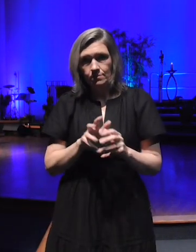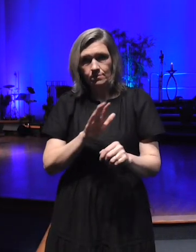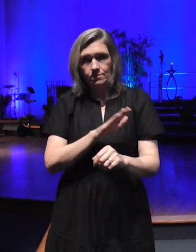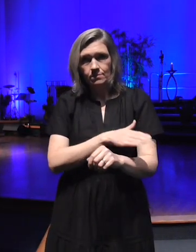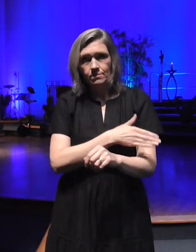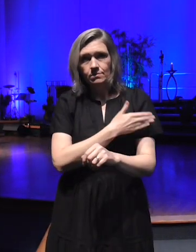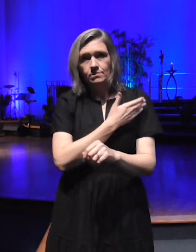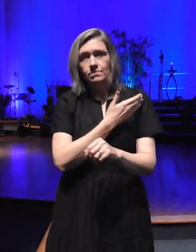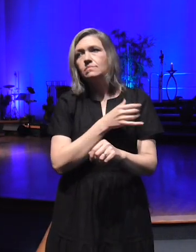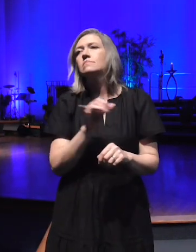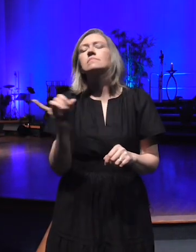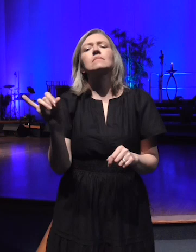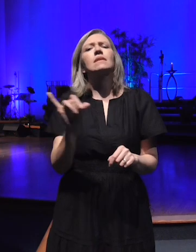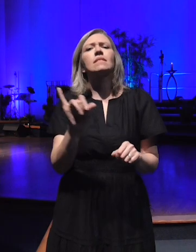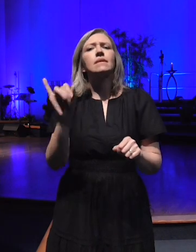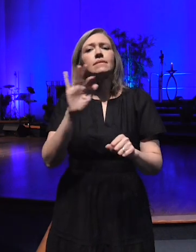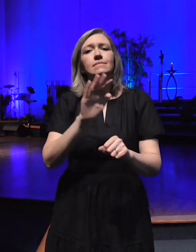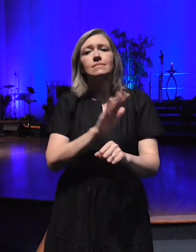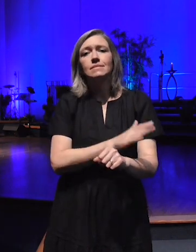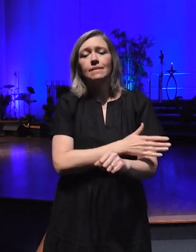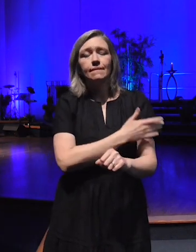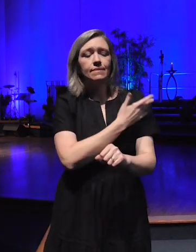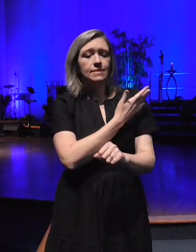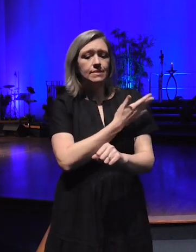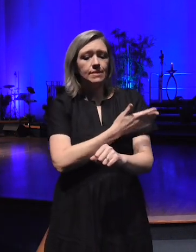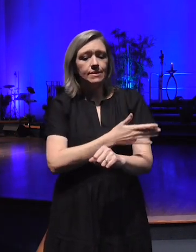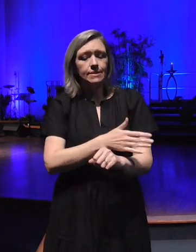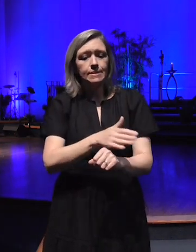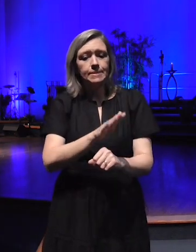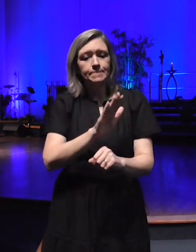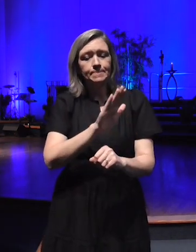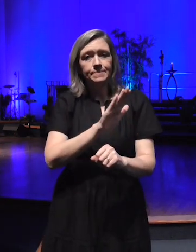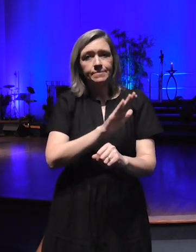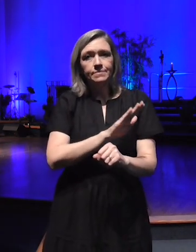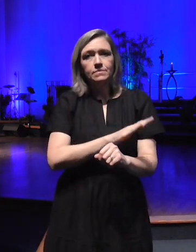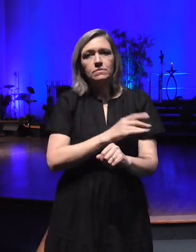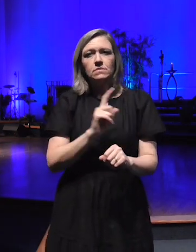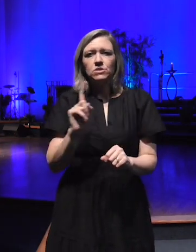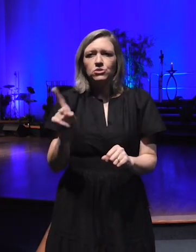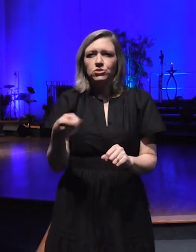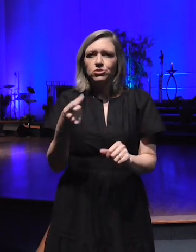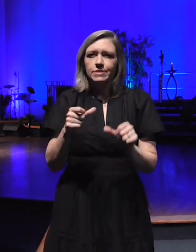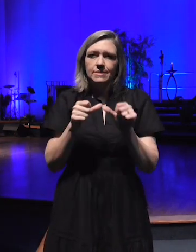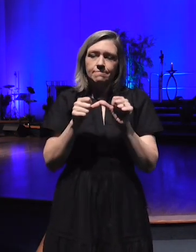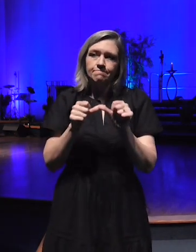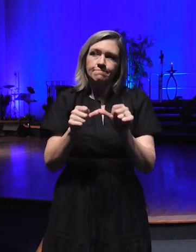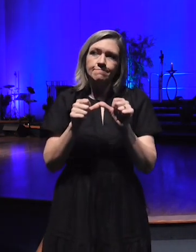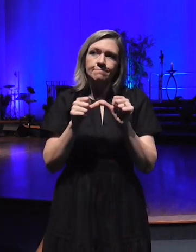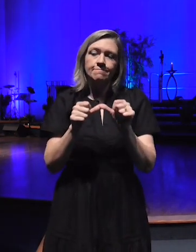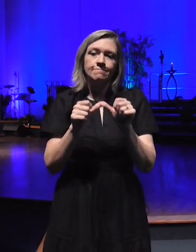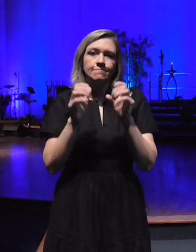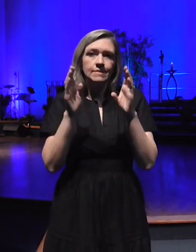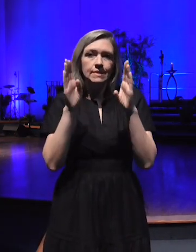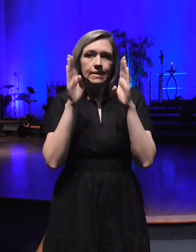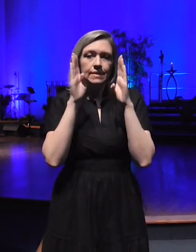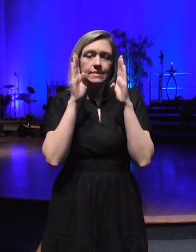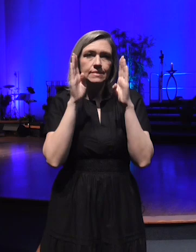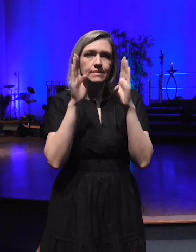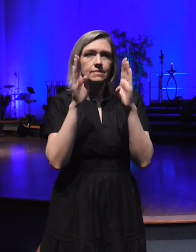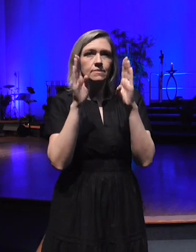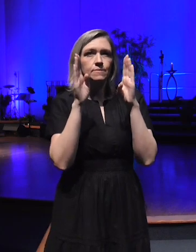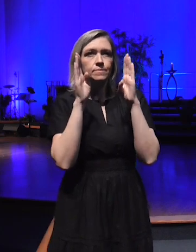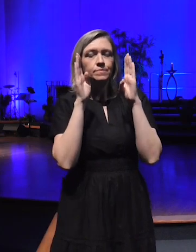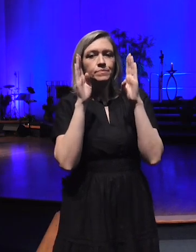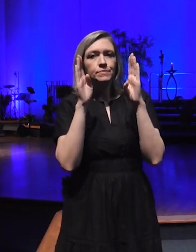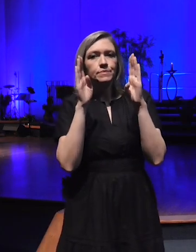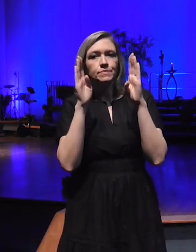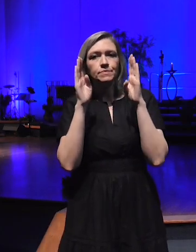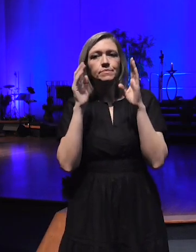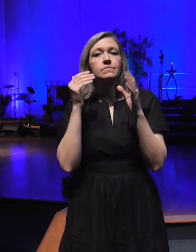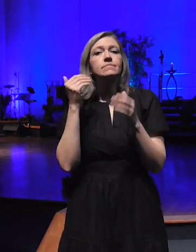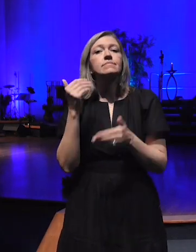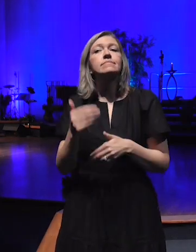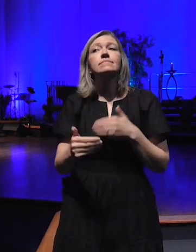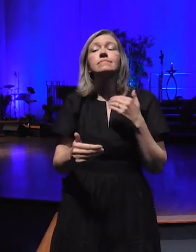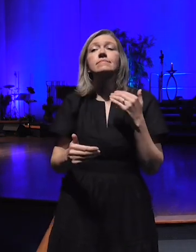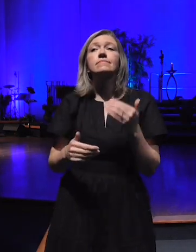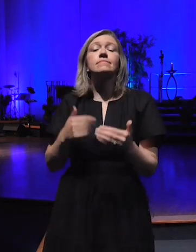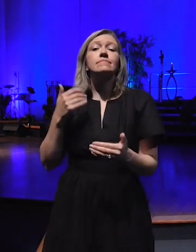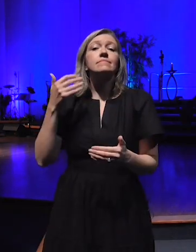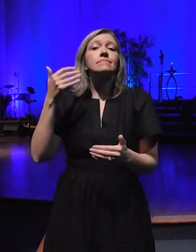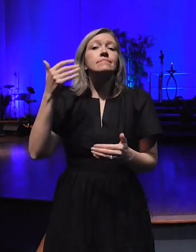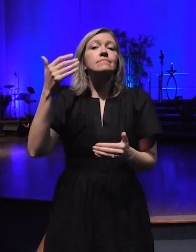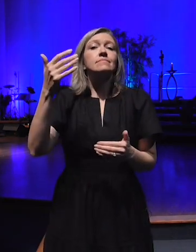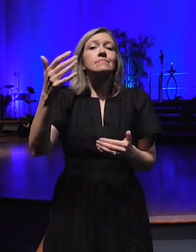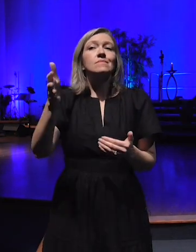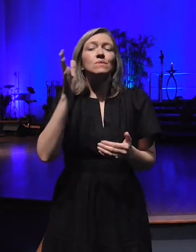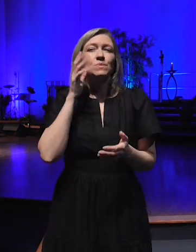syy solo sigue [Música] escuchando y muy pronto comenzarás a